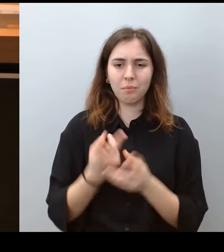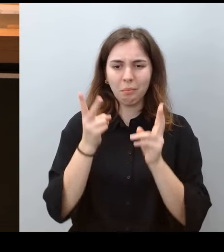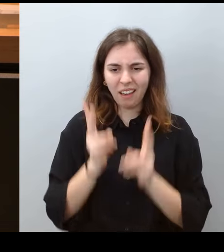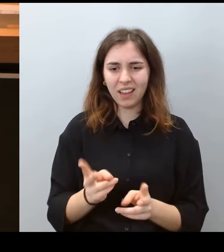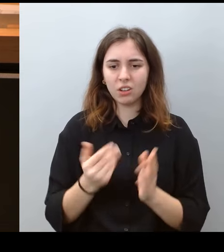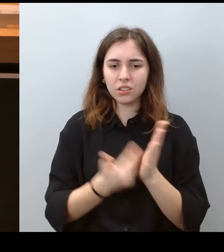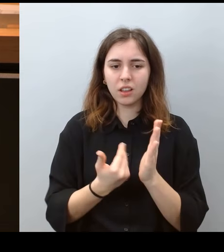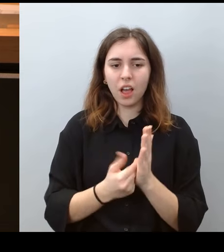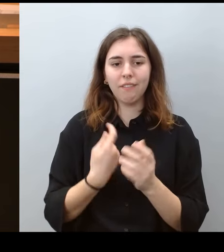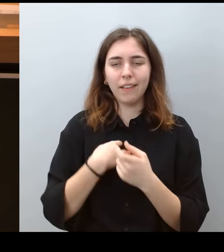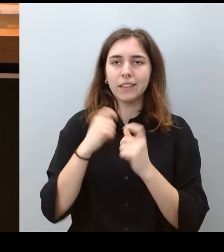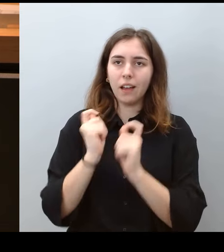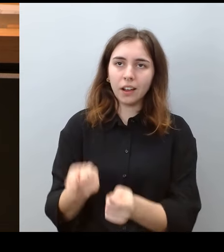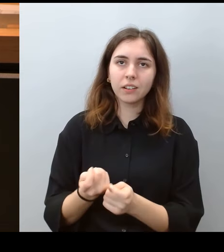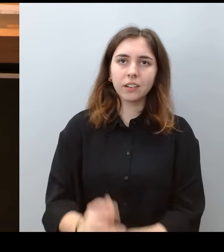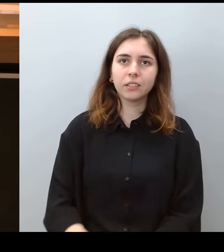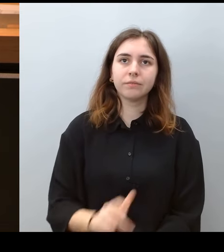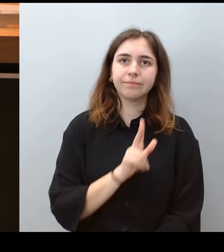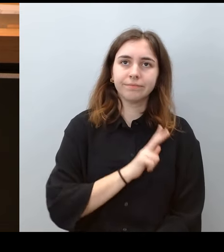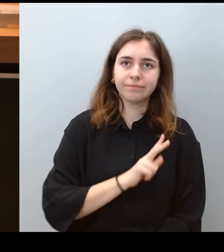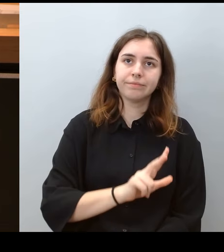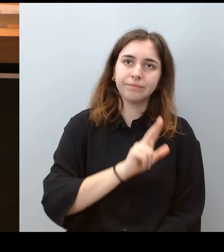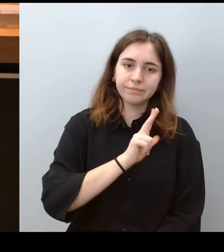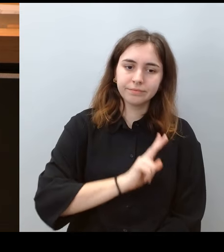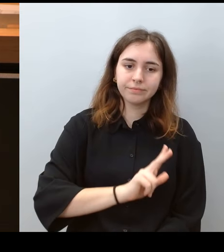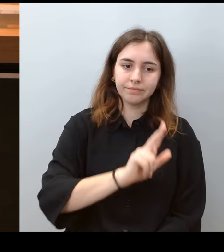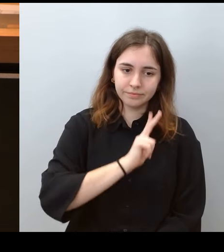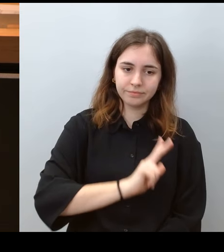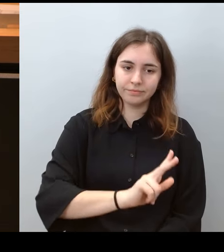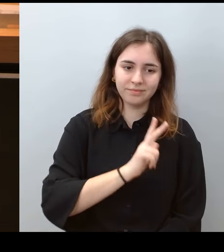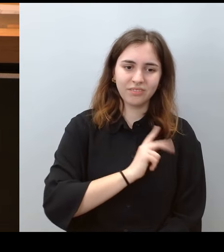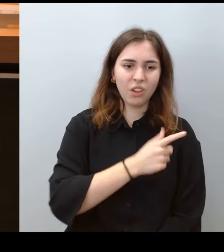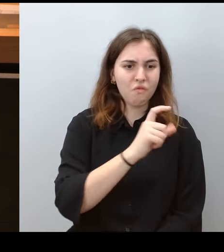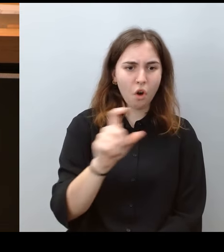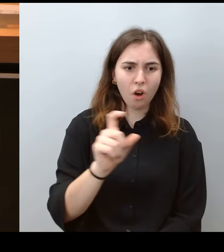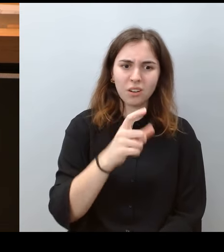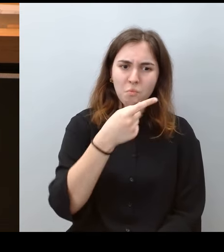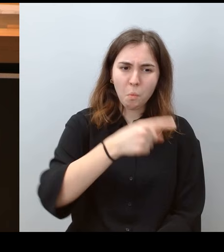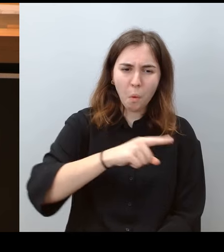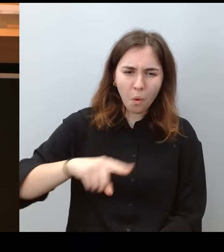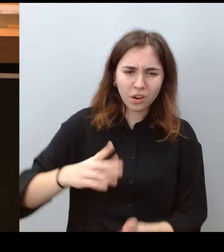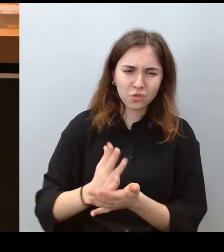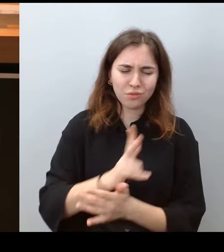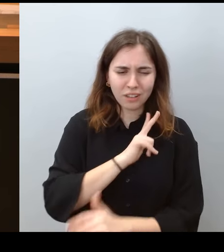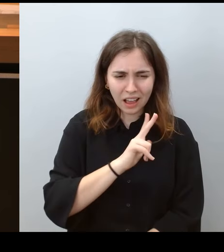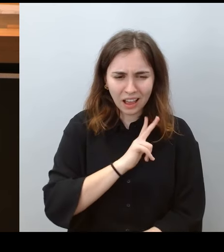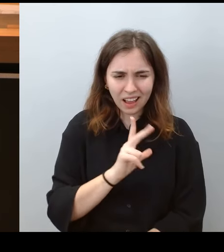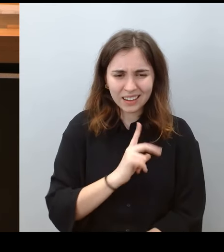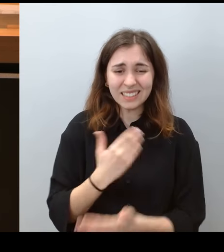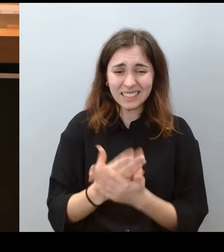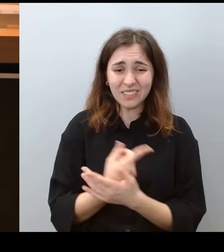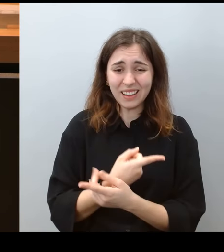Folge, dass Fahrgäste fürs Schwarzfahren zahlen müssen, obwohl sie eigentlich berechtigt sind und gar keine Schuld an der ganzen Situation haben.